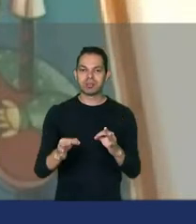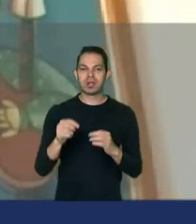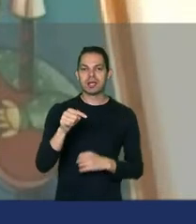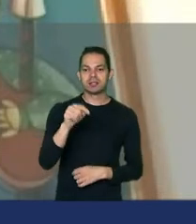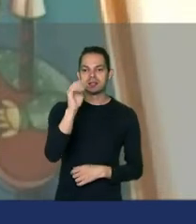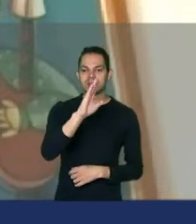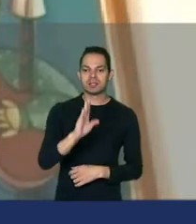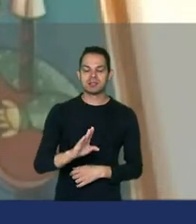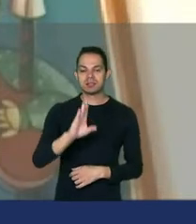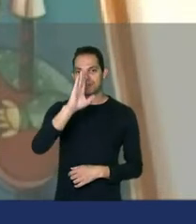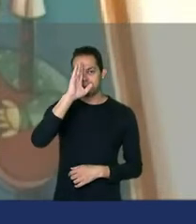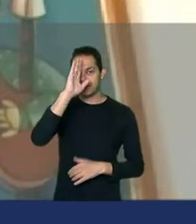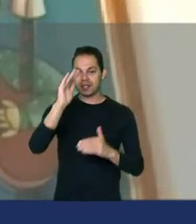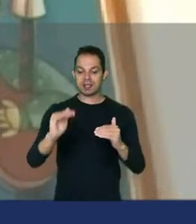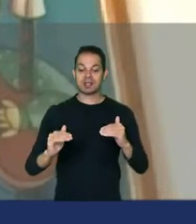NOSSO PAÍS E NELE, A SOBERANIA POLÍTICA DO NOSSO